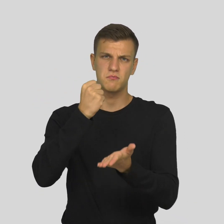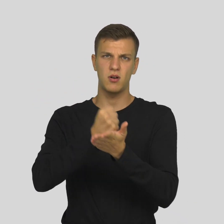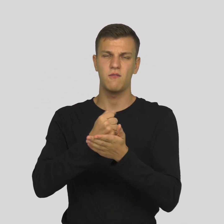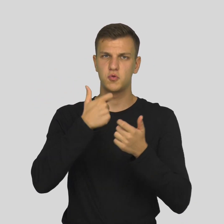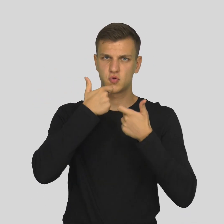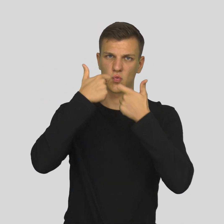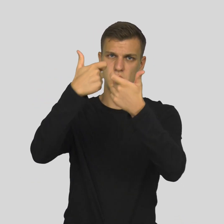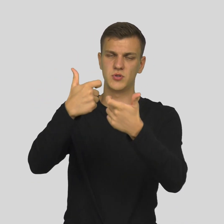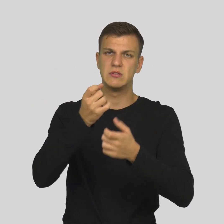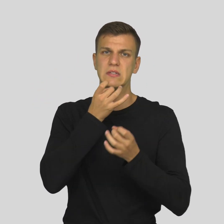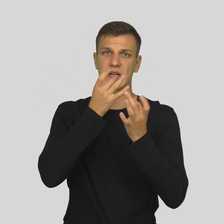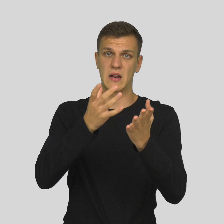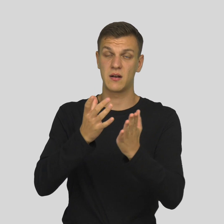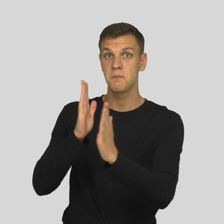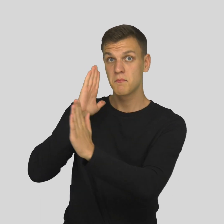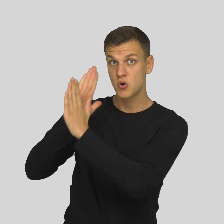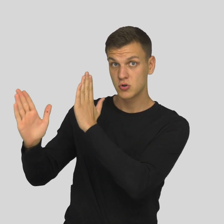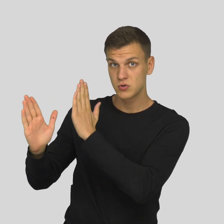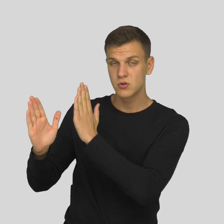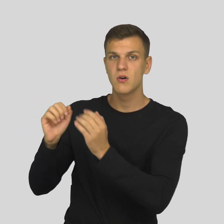skargę można napisać zarówno do podmiotu publicznego